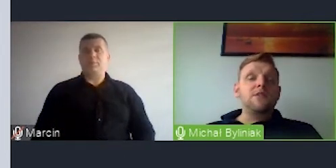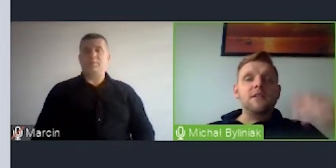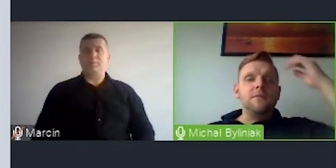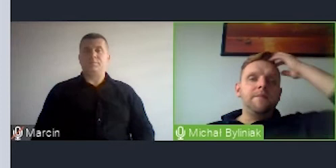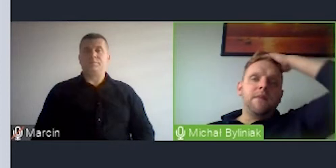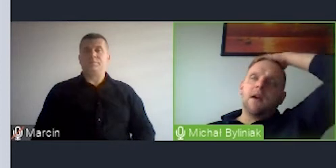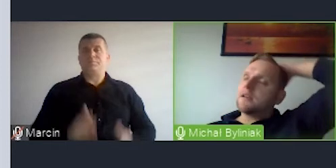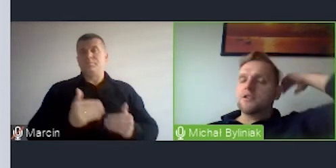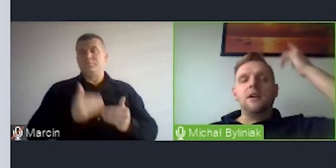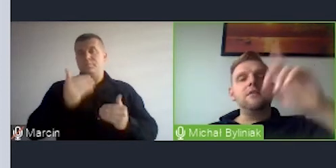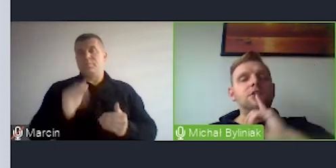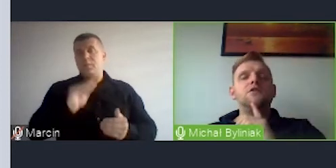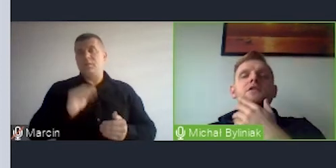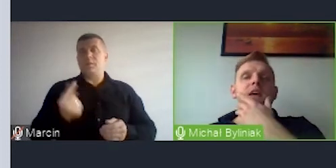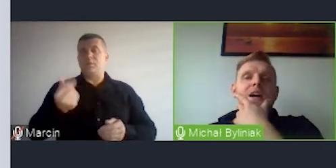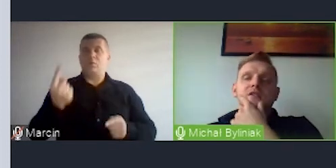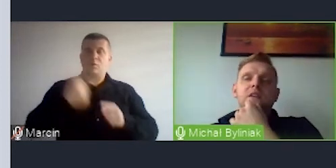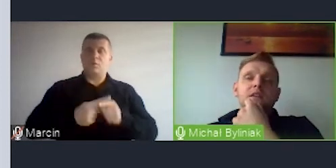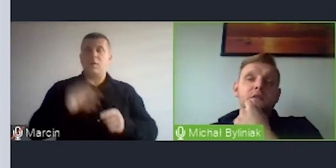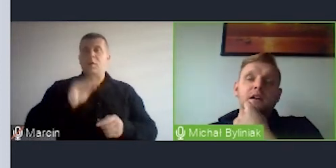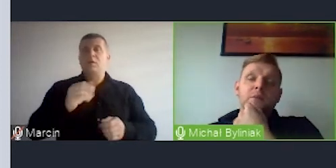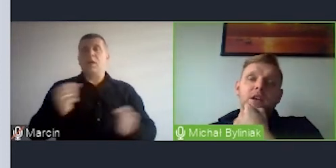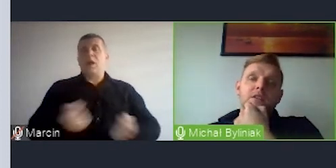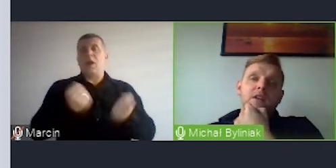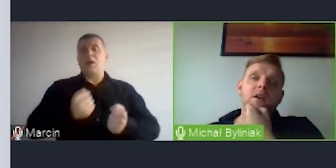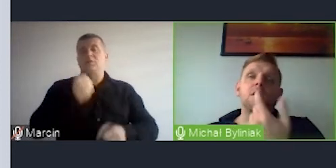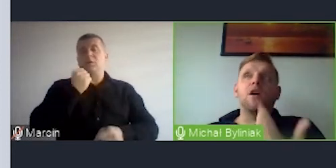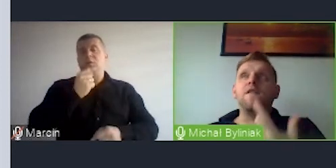Jeszcze jedno dotyczące angażowania człowieka w projekcie.